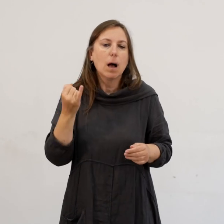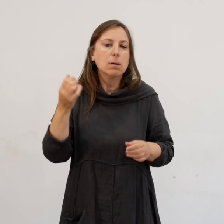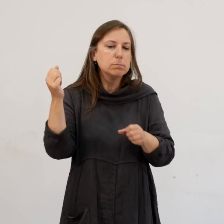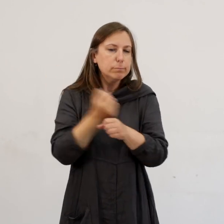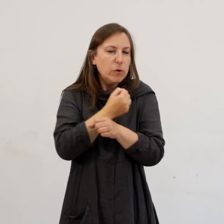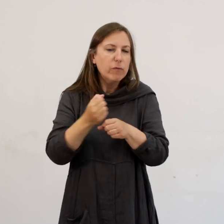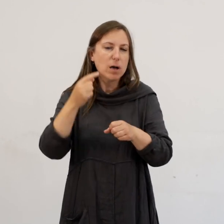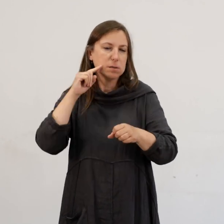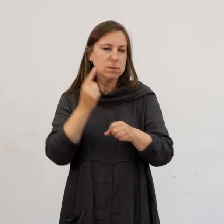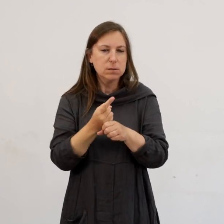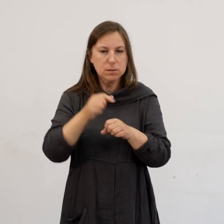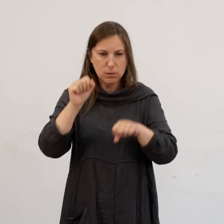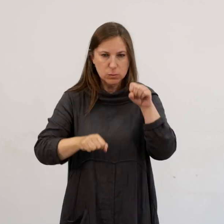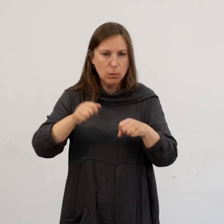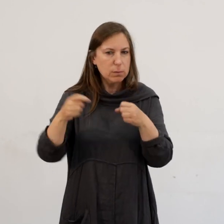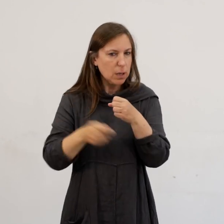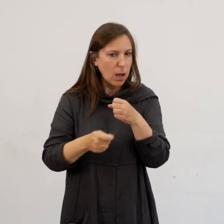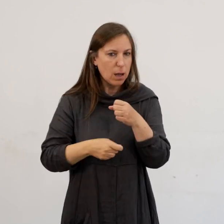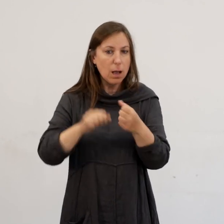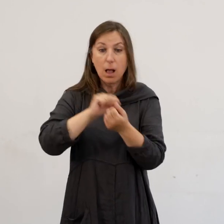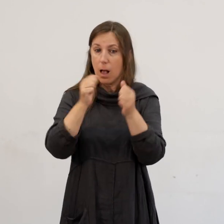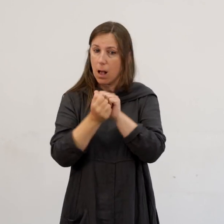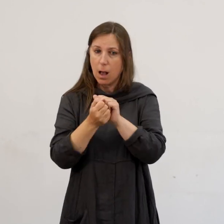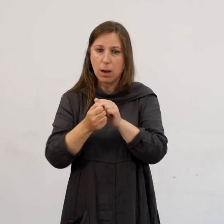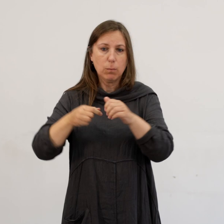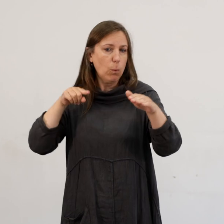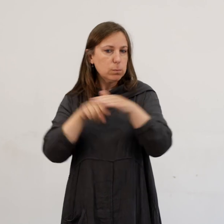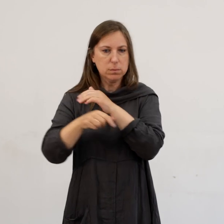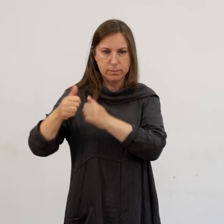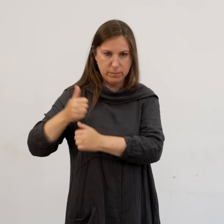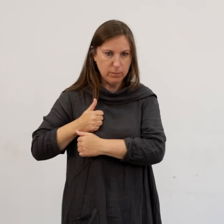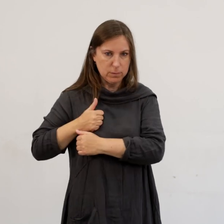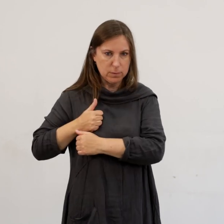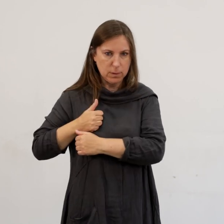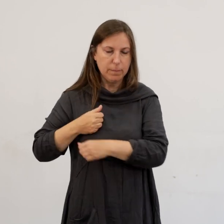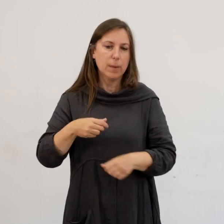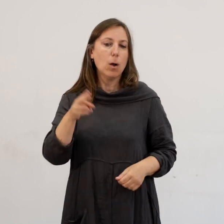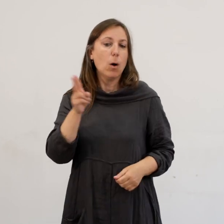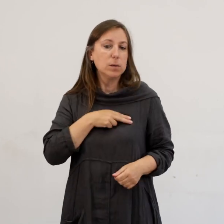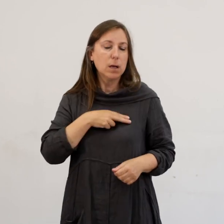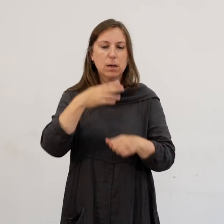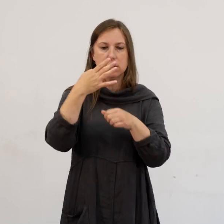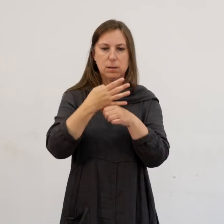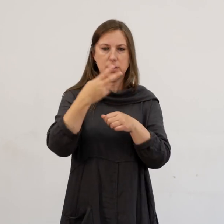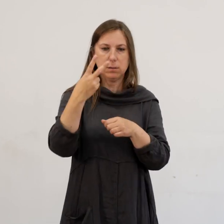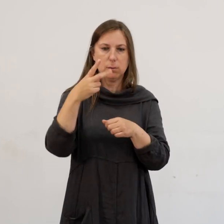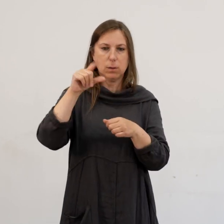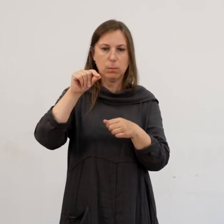Powodem do odebrania odznaki mogły być ciążące na żołnierzu wyroki sądu bądź dezercja.